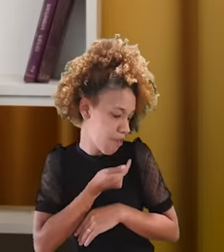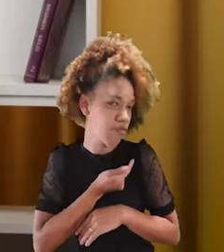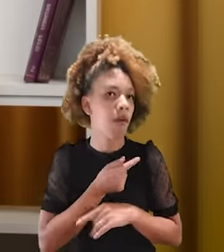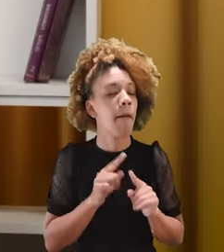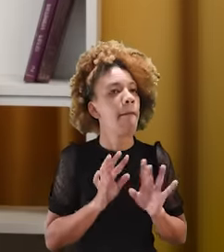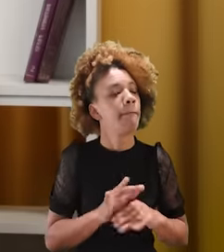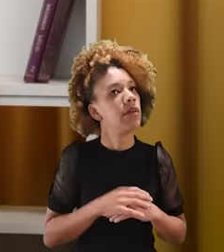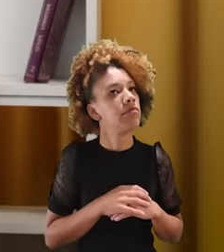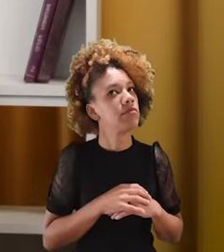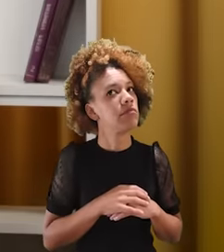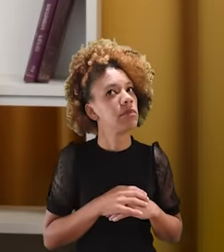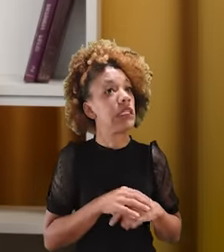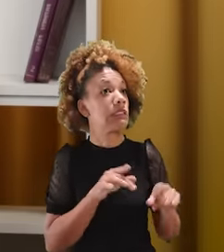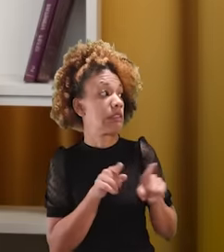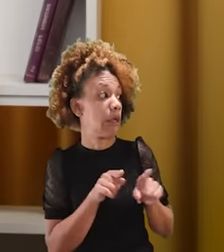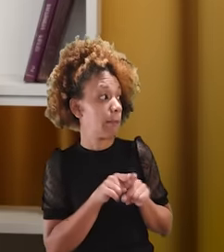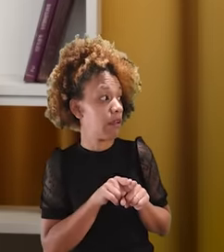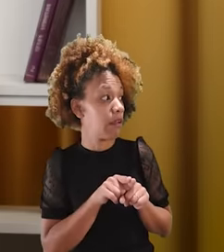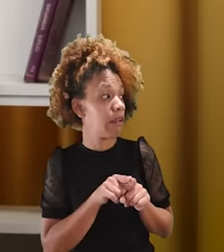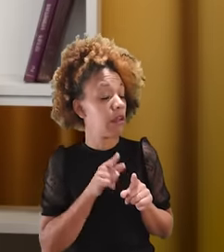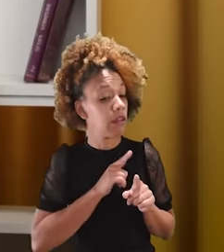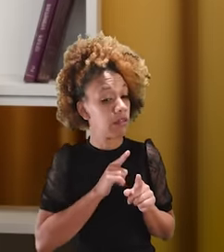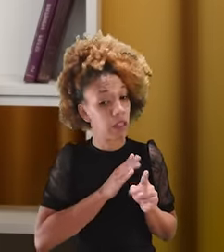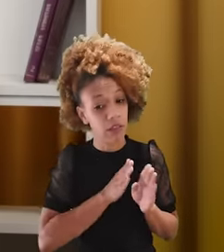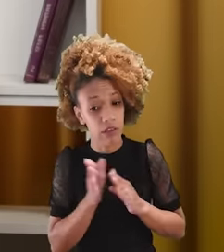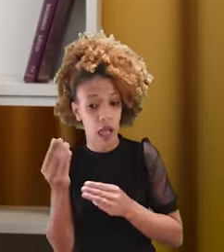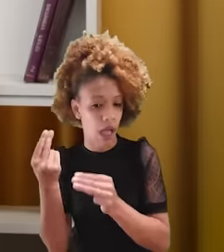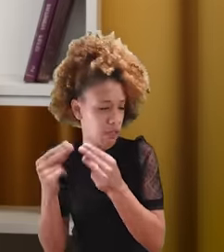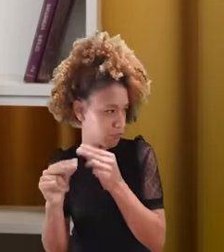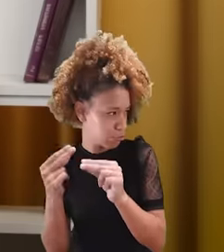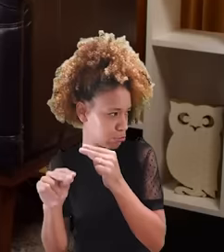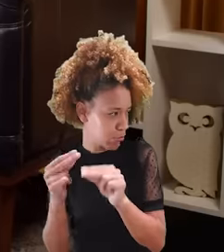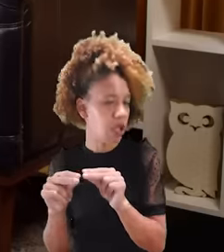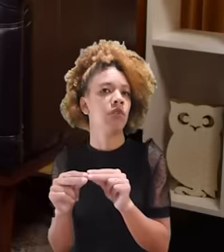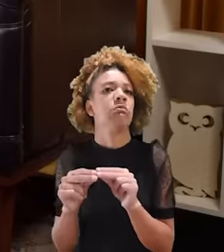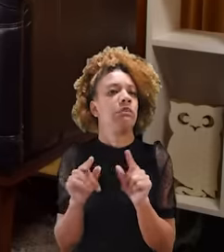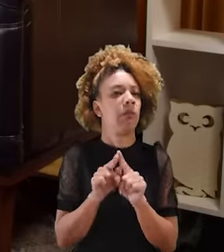ia falar e aí você também bebe do lado também dramático sim trágico tudo trágico tal e você